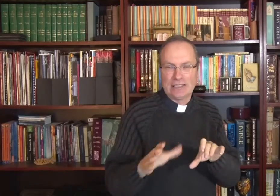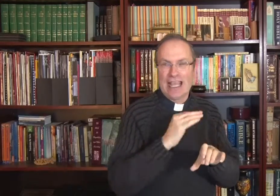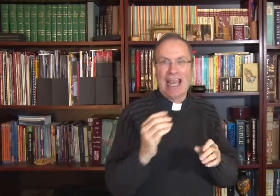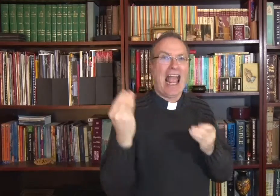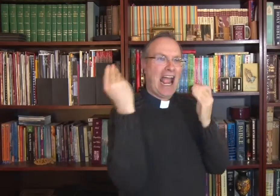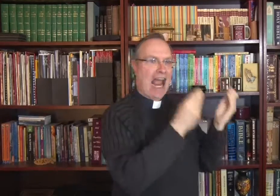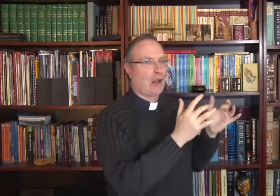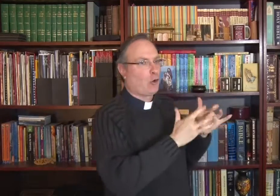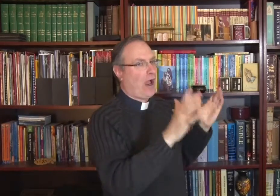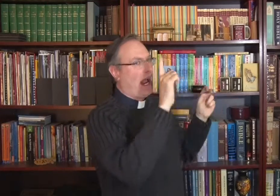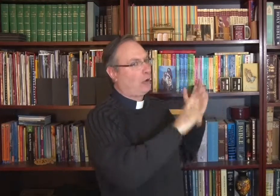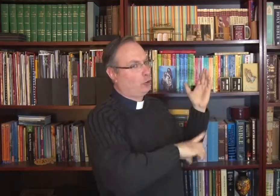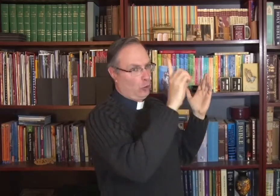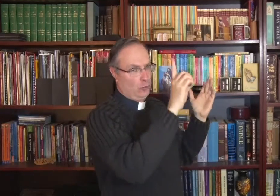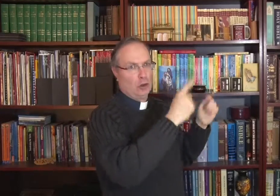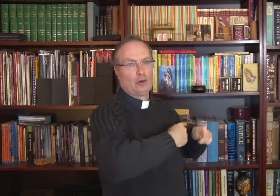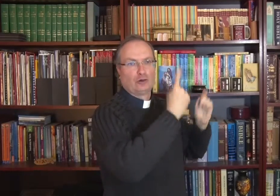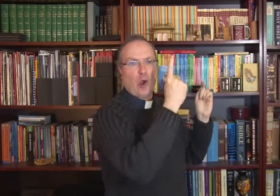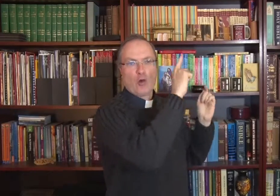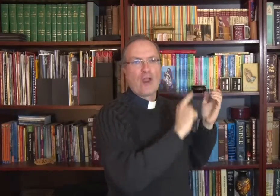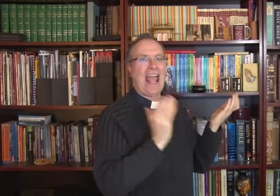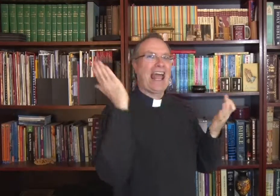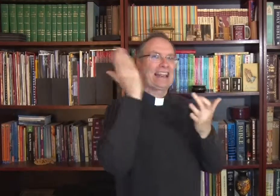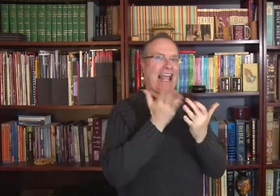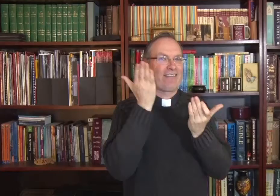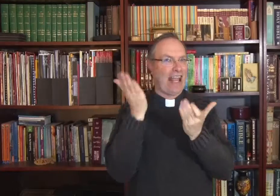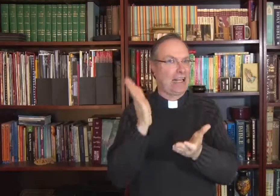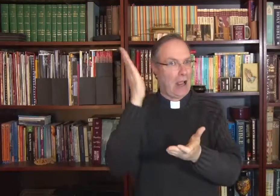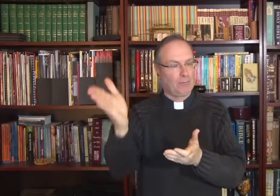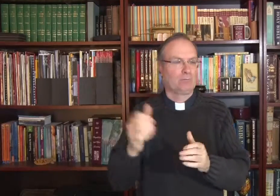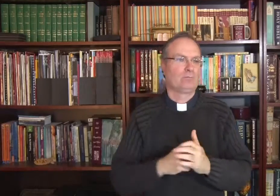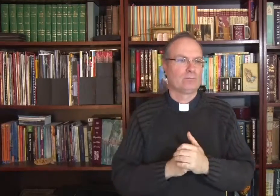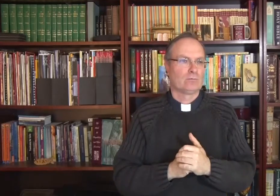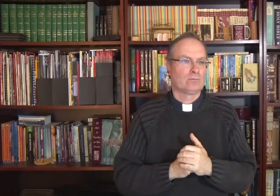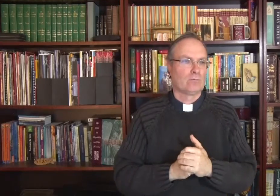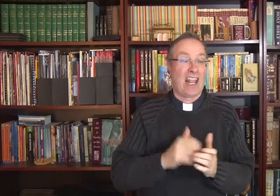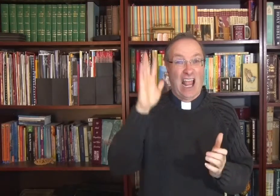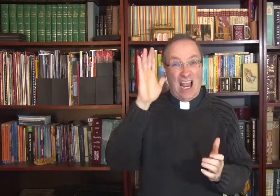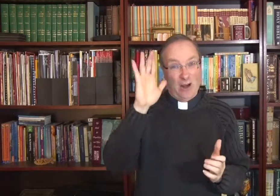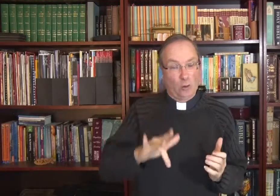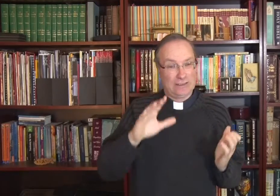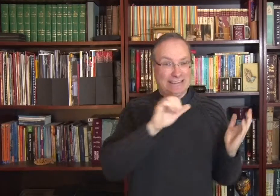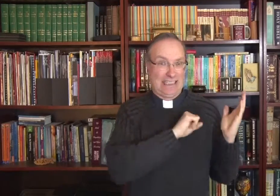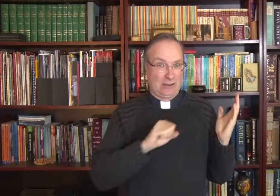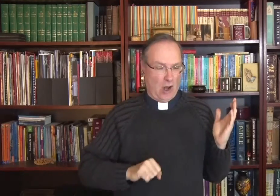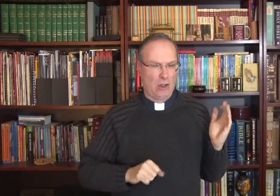et rendent gloire à Dieu le jour où il interviendra. À cause du Seigneur,